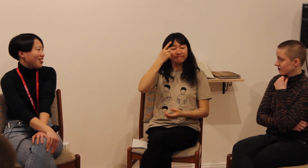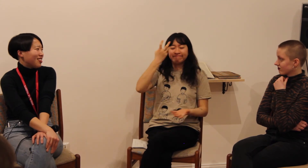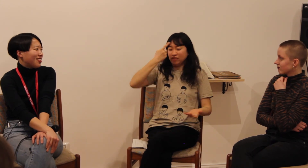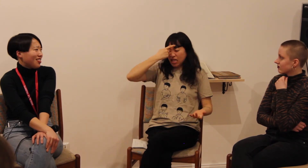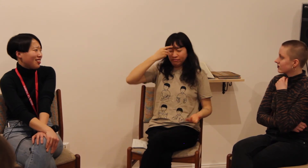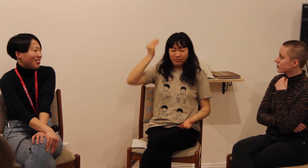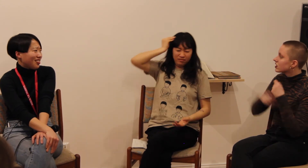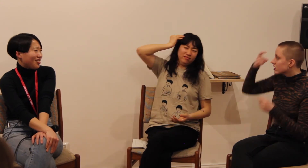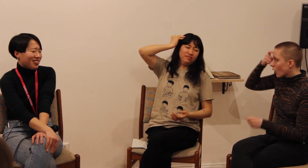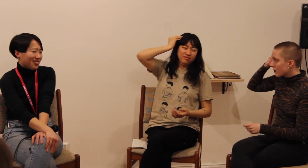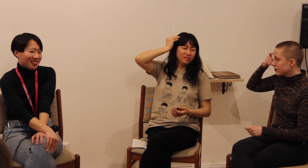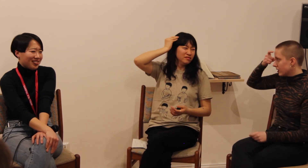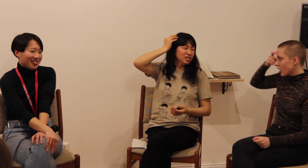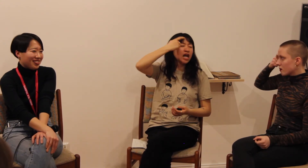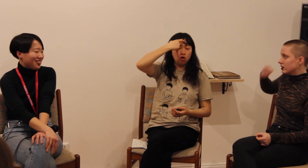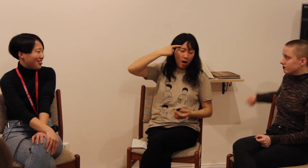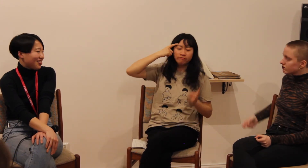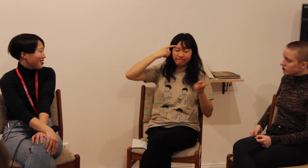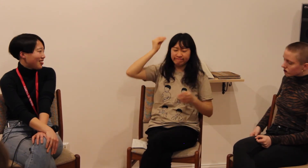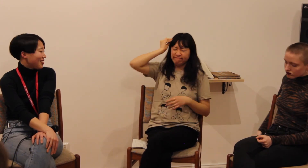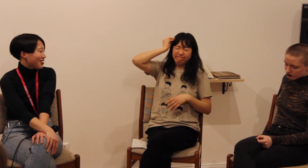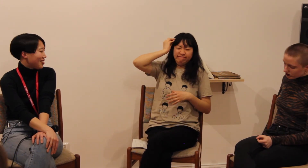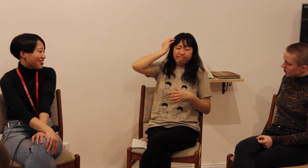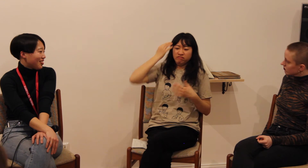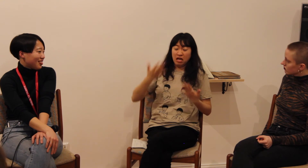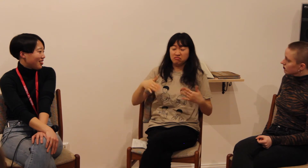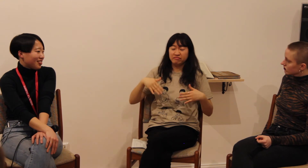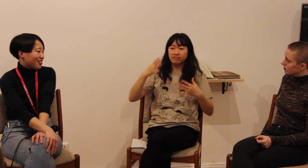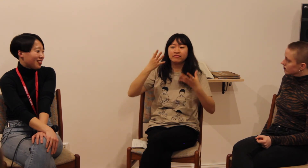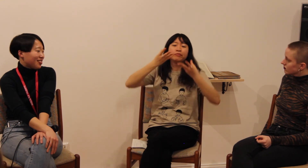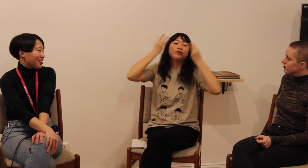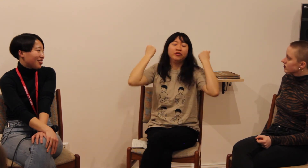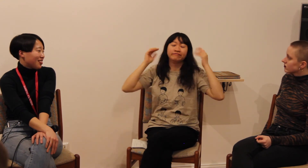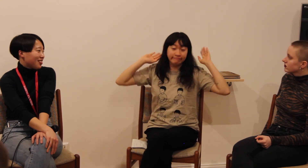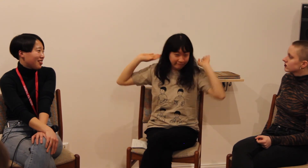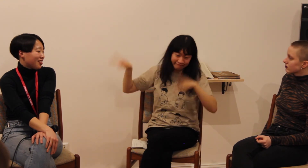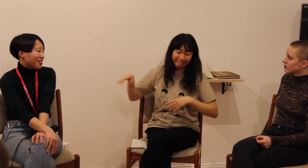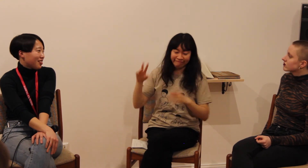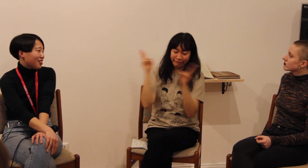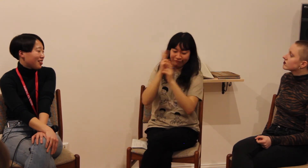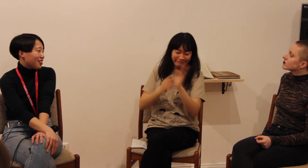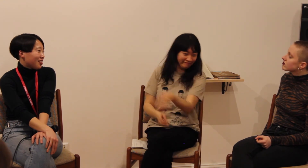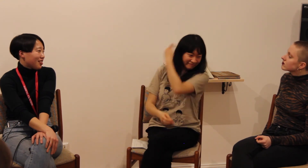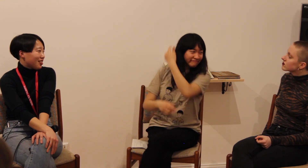Das war fürchterlich grausam. Es ist mir auch noch unheimlich im Kopf. Es ist wie ein Trauma.